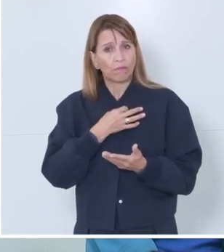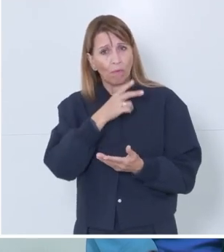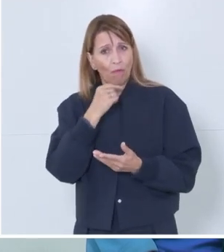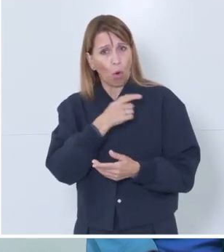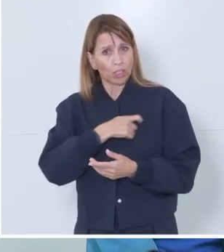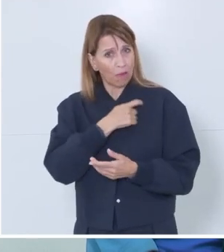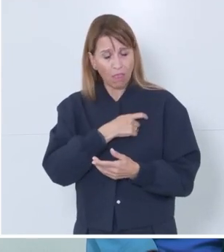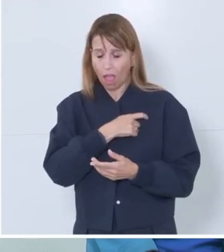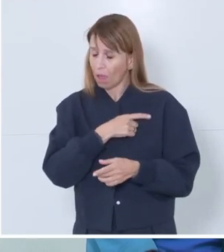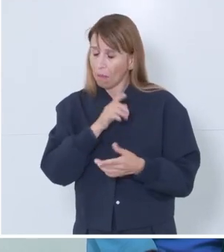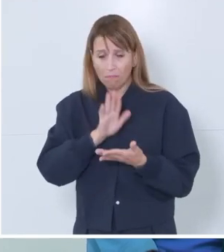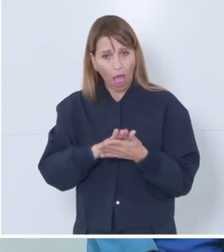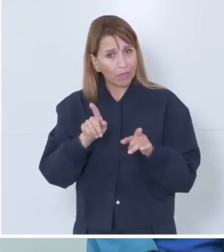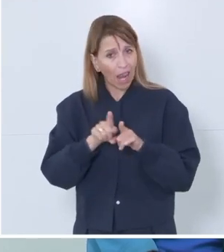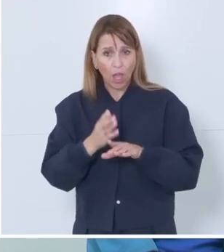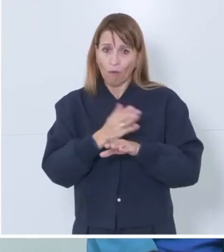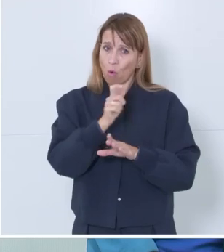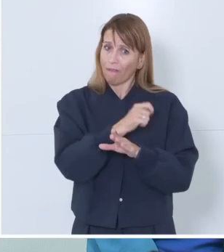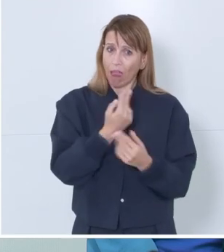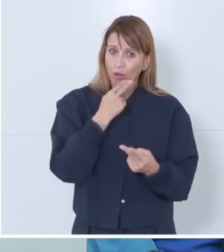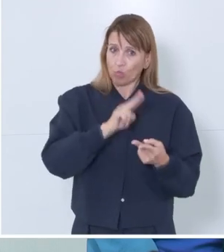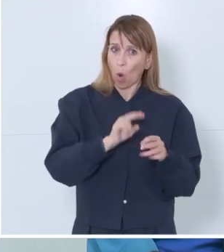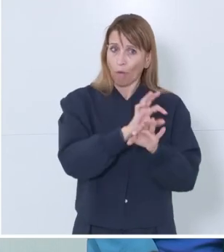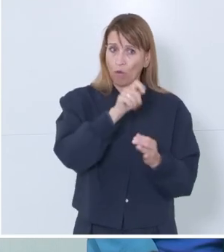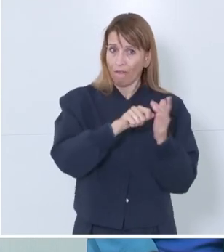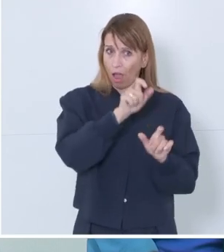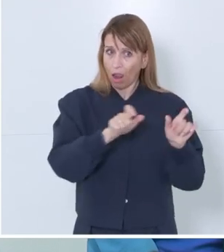den Wählerinnen und Wählern versprochen haben, nämlich, dass eine Zusammenarbeit mit Herbert